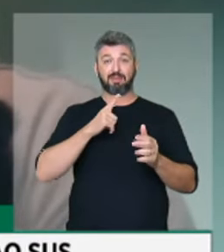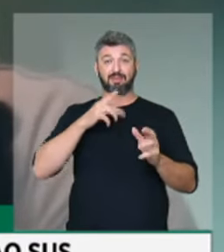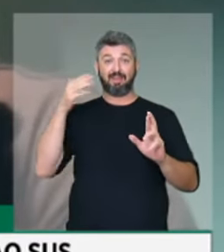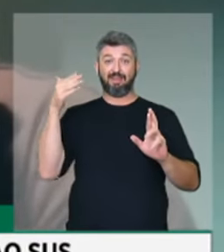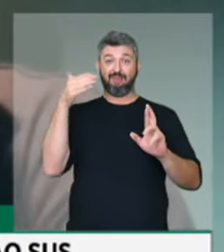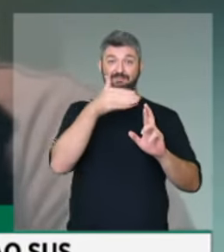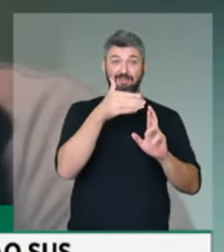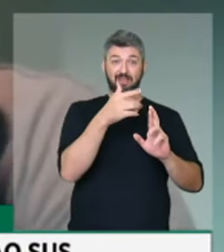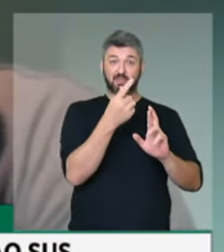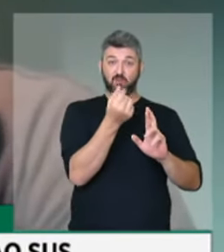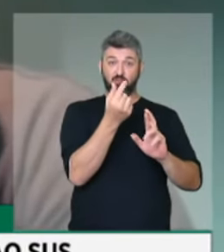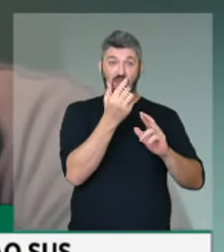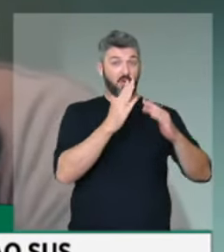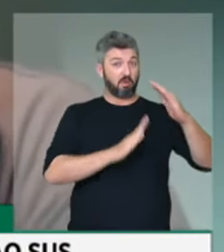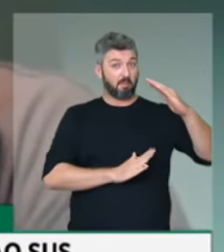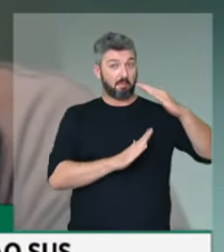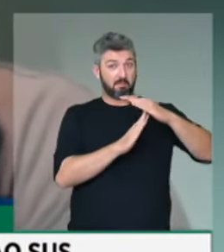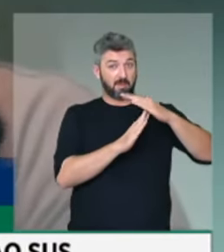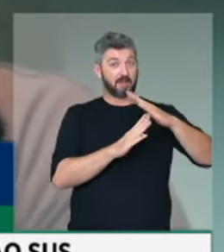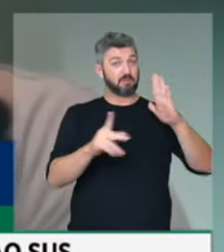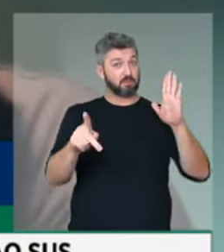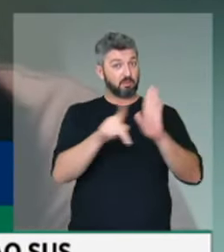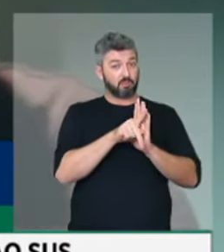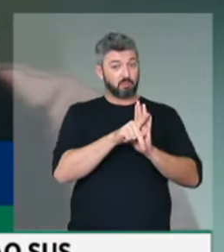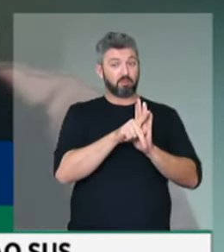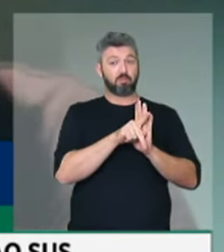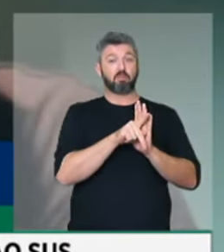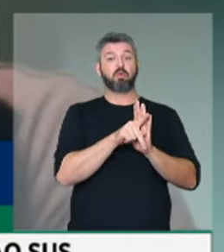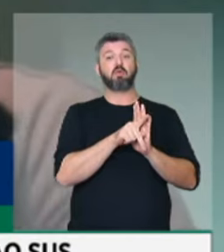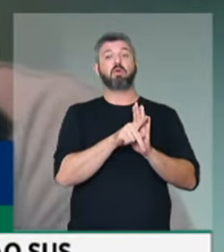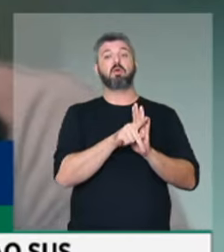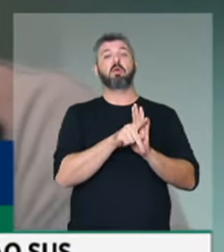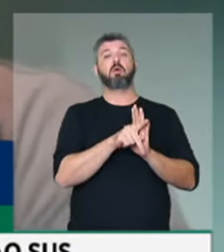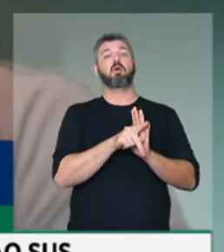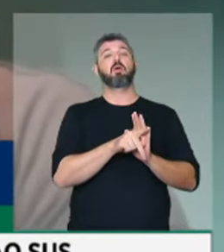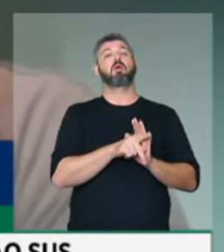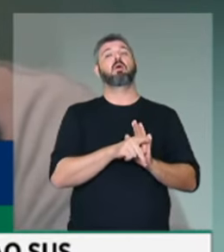VALOR MÁXIMO PRATICADO PELAS OPERADORAS DE PLANOS DE SAÚDE